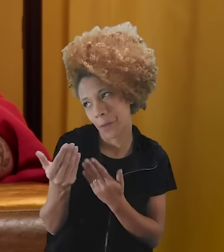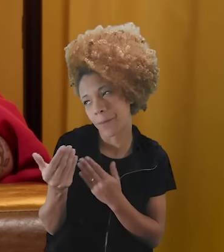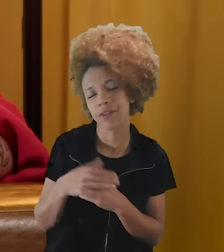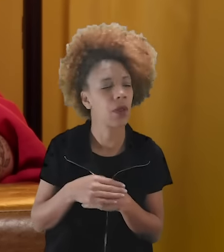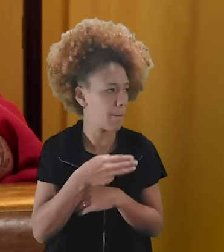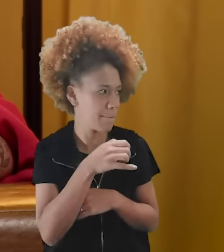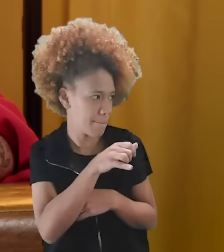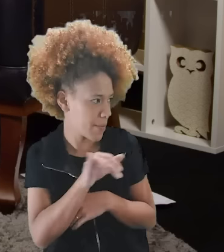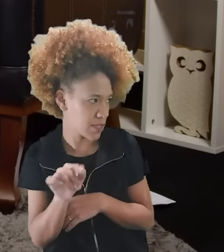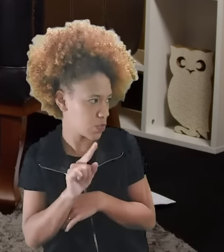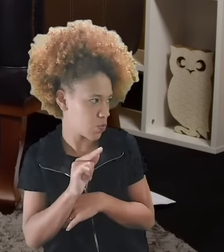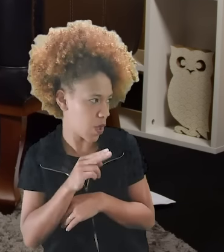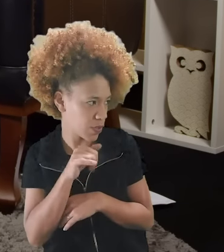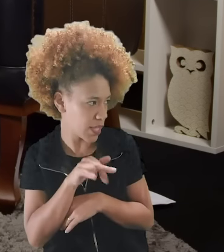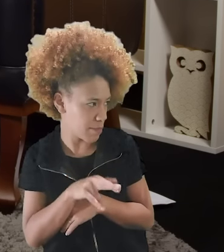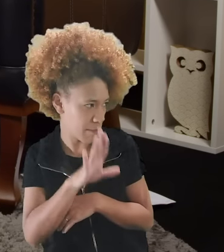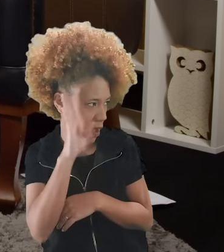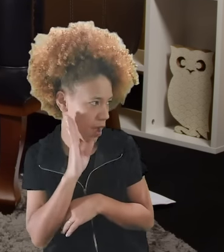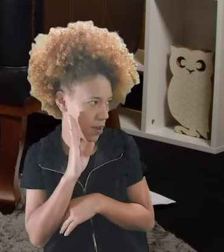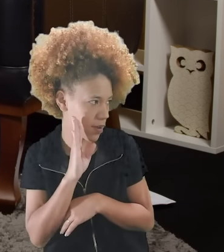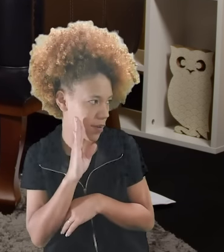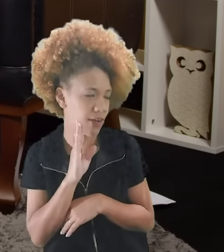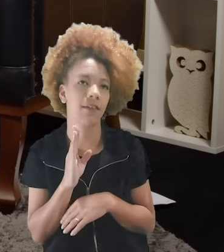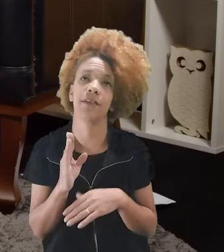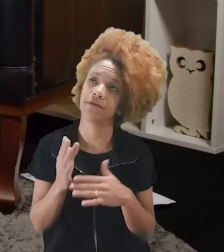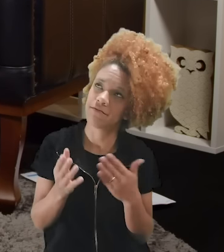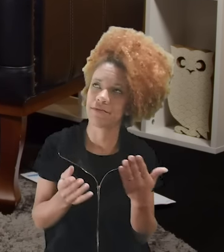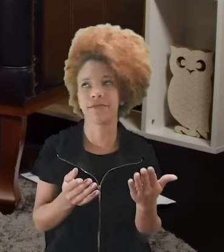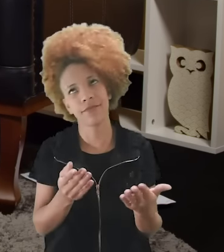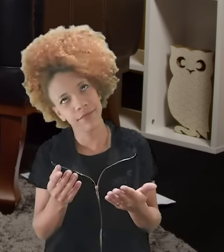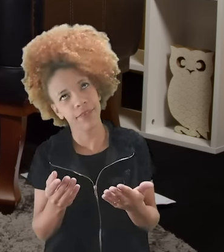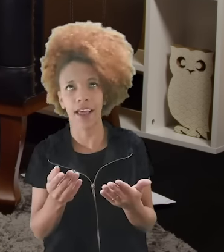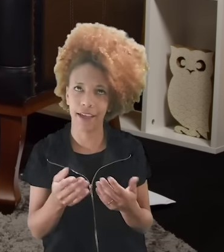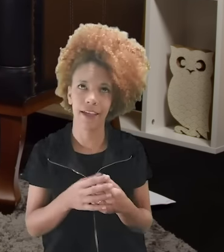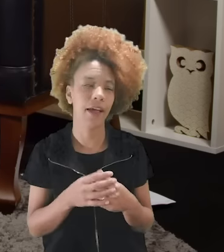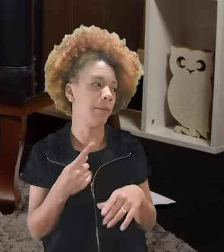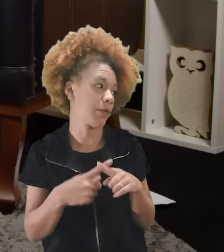do CS ah Messi ele não o Neymar ele é o Messi porque o porque assim é o Messi é o principal